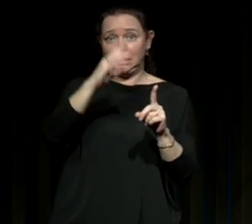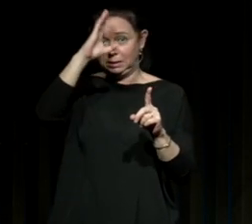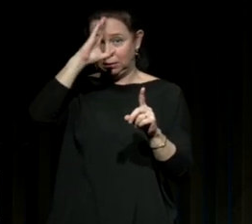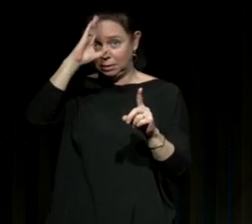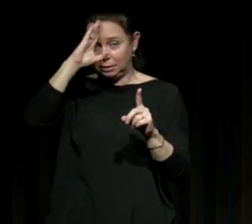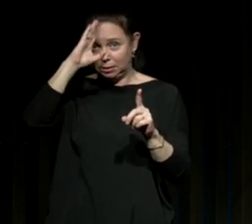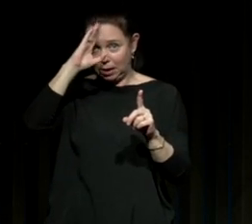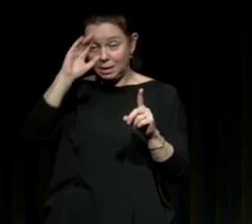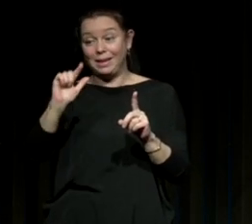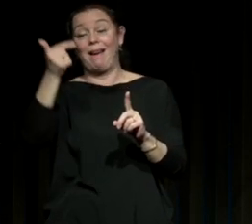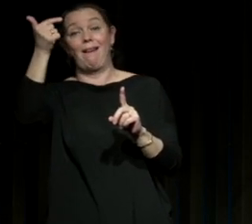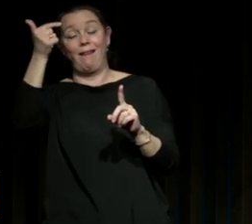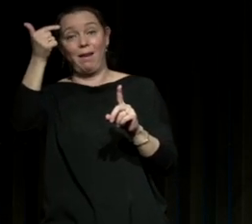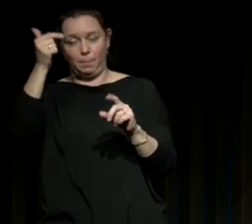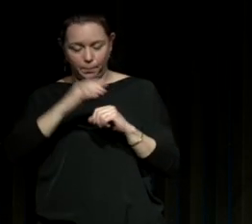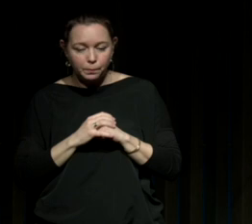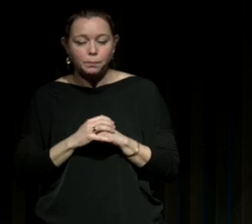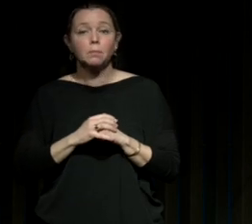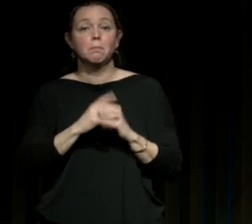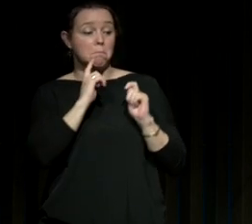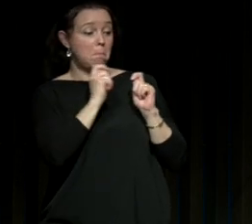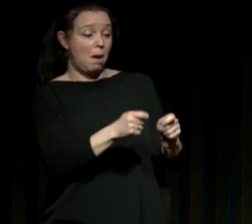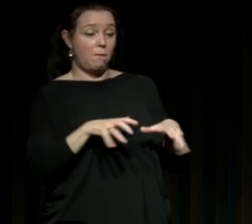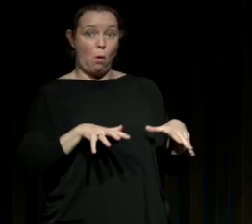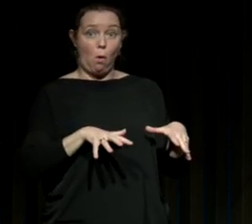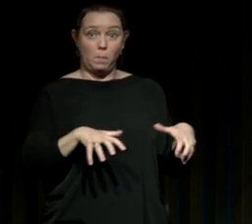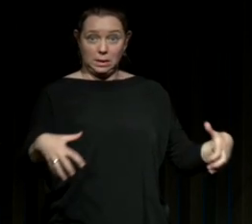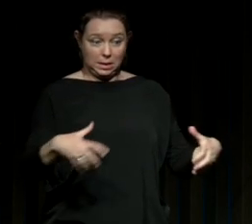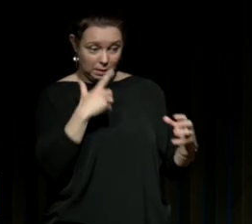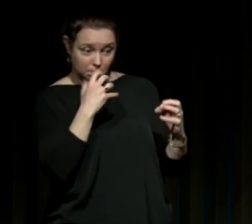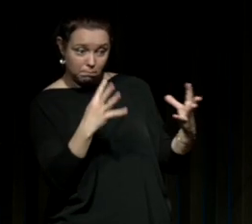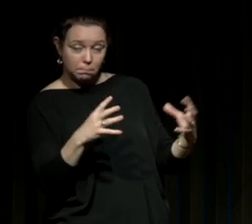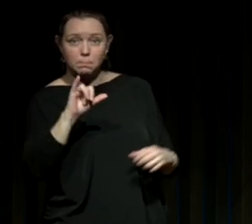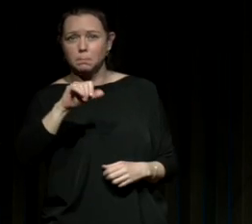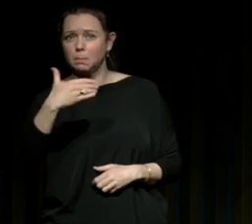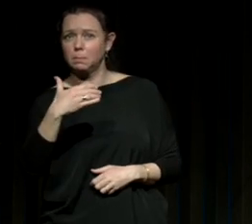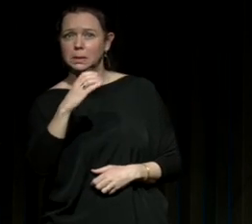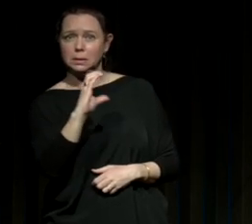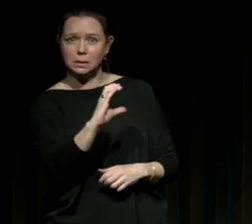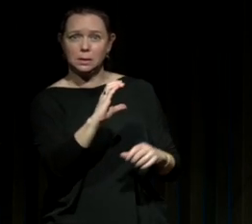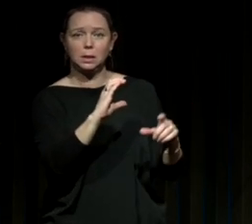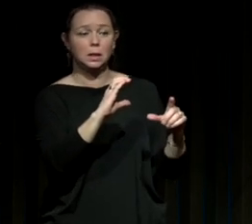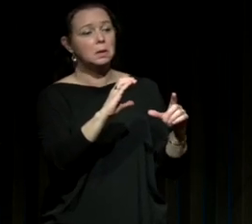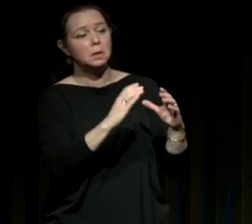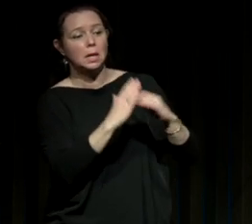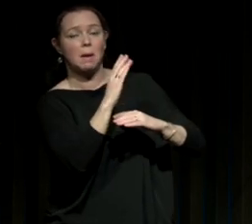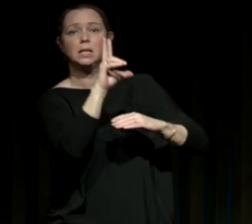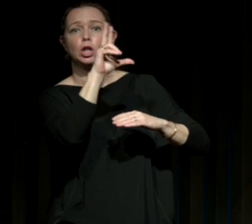au carré et on parle d'obésité pour un indice de masse corporelle supérieur à 30 kg par mètre